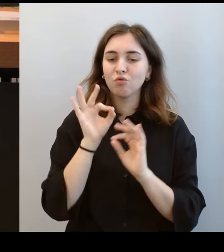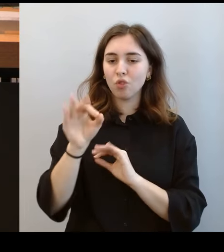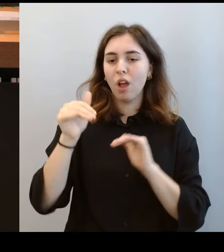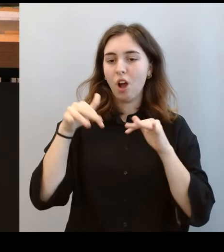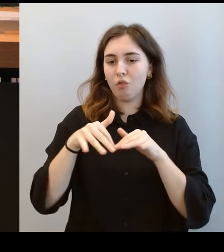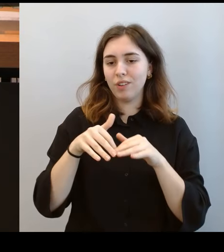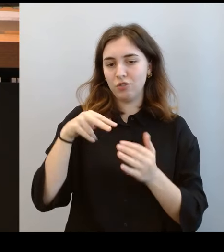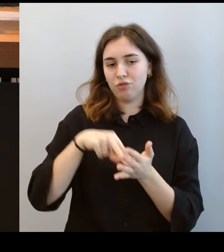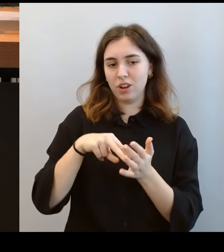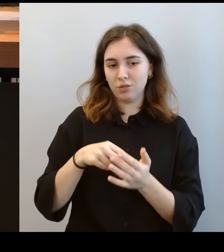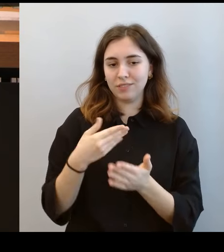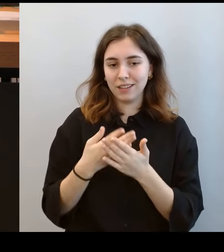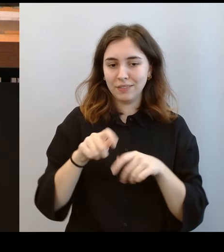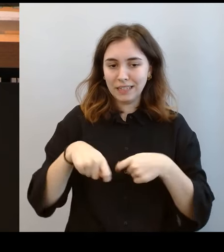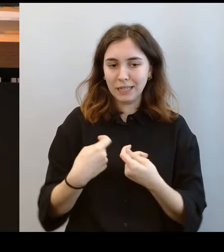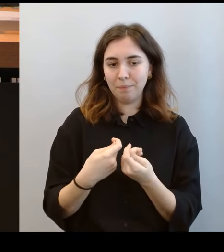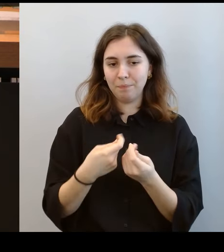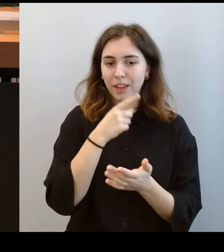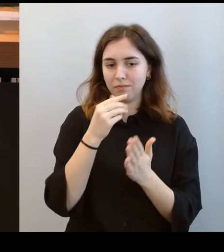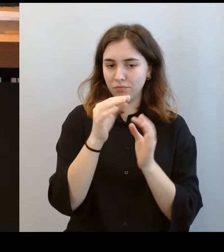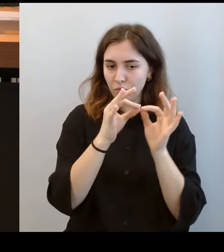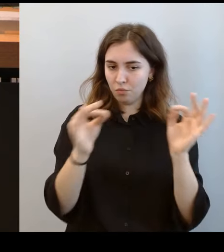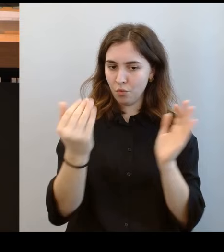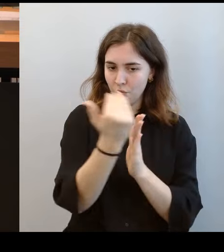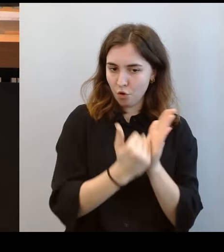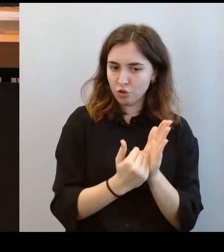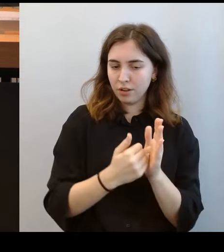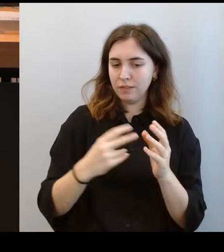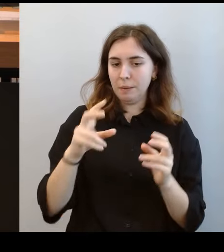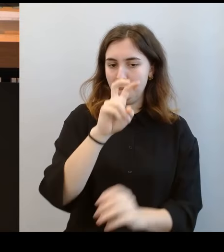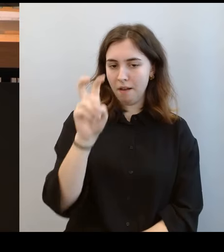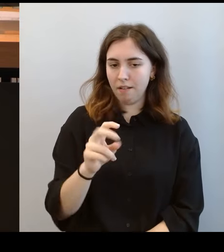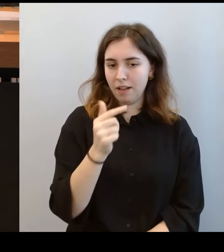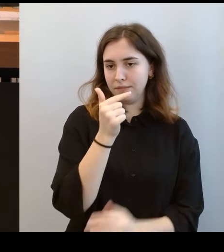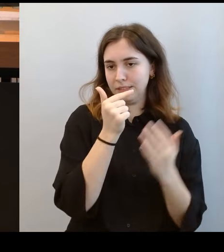27, Absatz zwei WoFG so nicht mehr. Sie lief aus und wurde nicht verlängert.